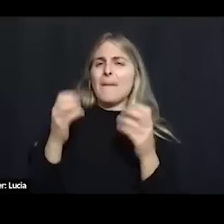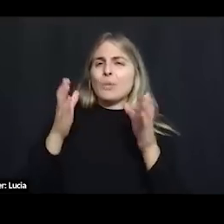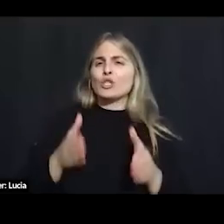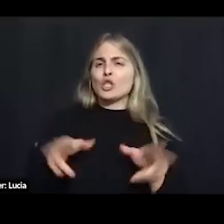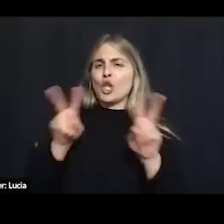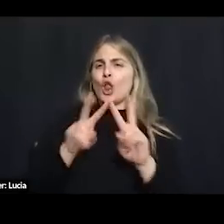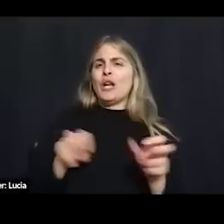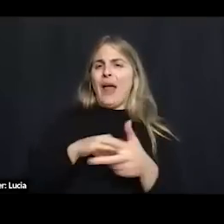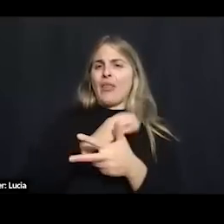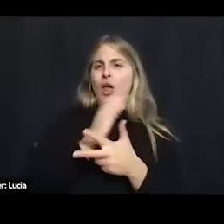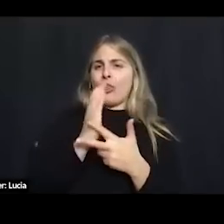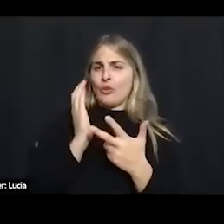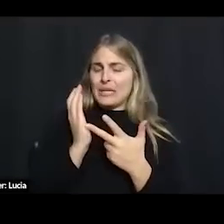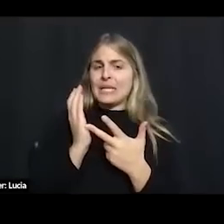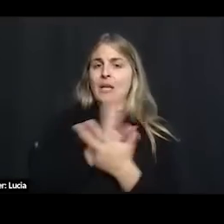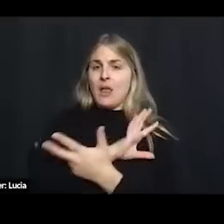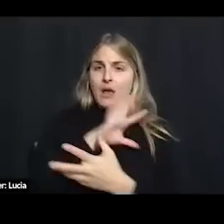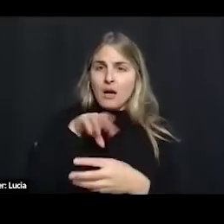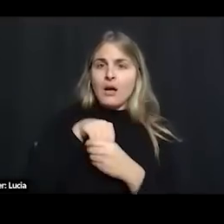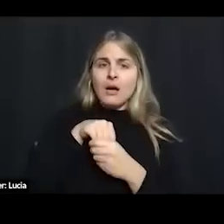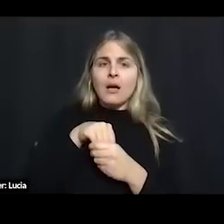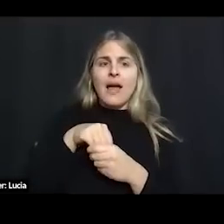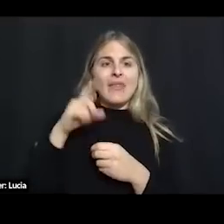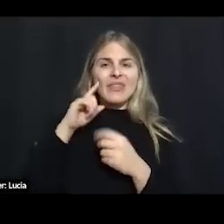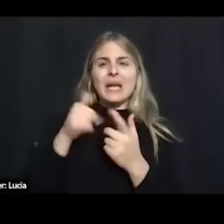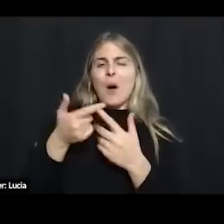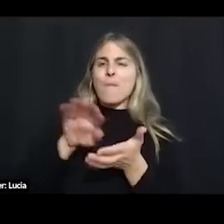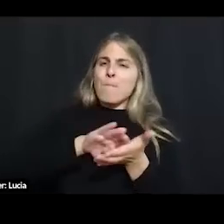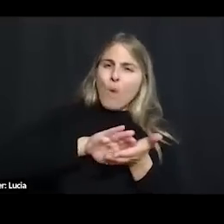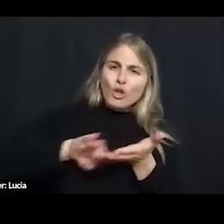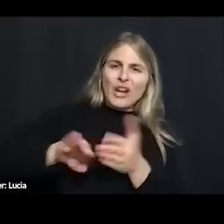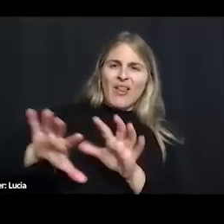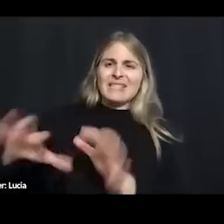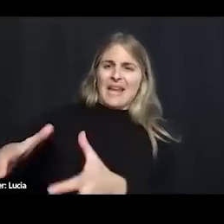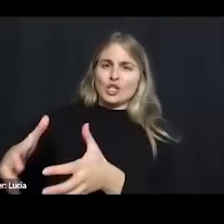y envolverlos en este contexto más amplio de marginación para realmente hacer avances.